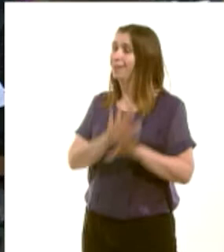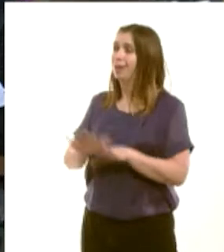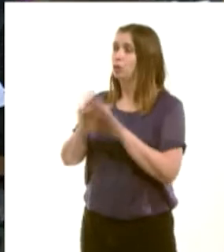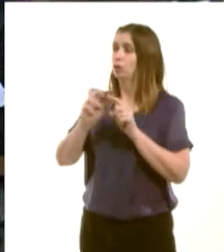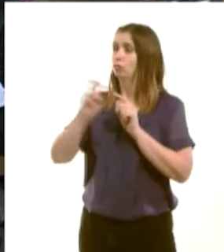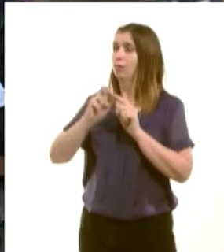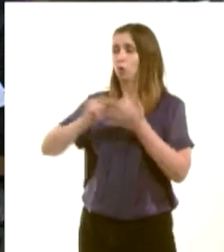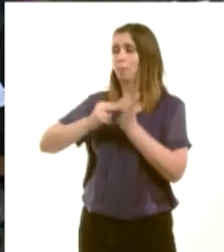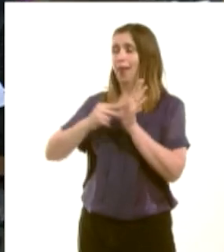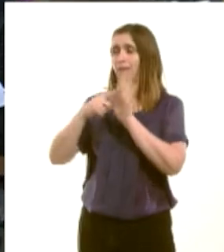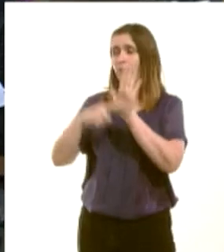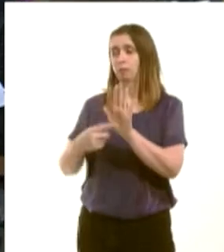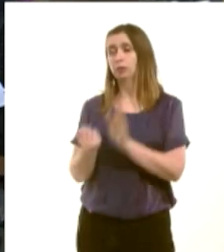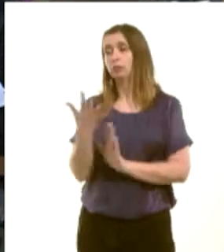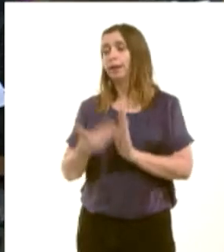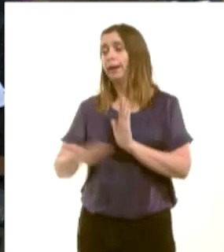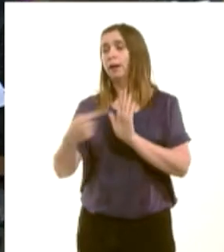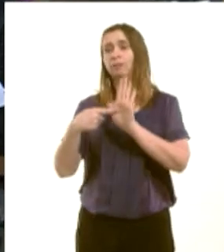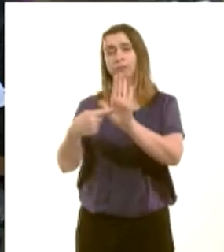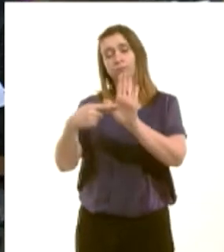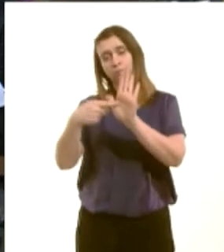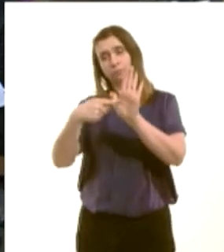ni nawr ar y cynlluniau trafnidiaeth i ddinas ranbarth y gorllewin, wrth ystyried bod y